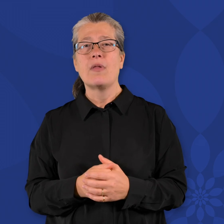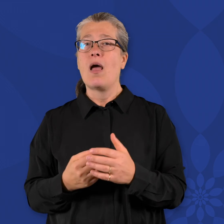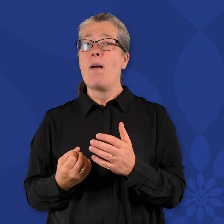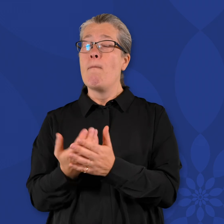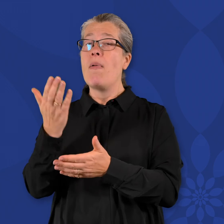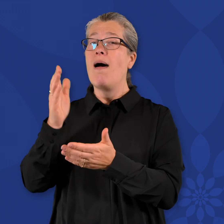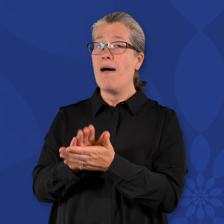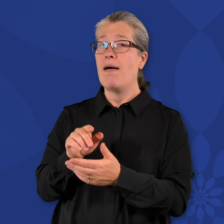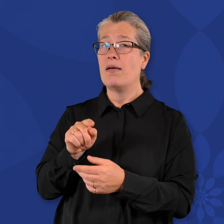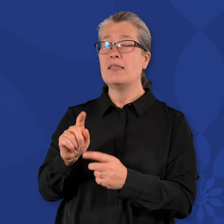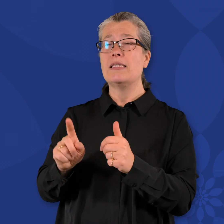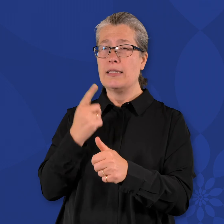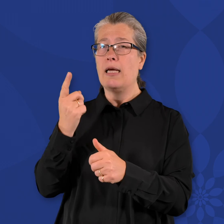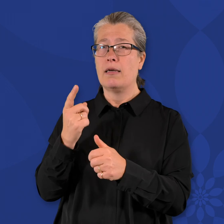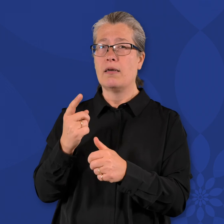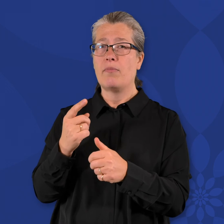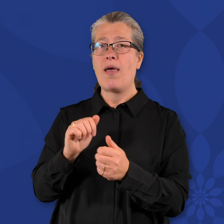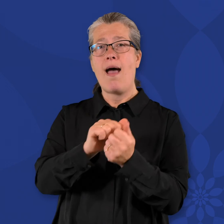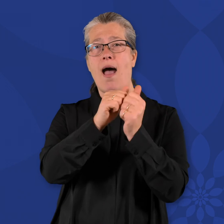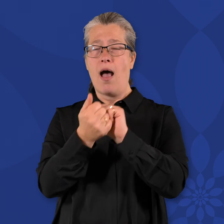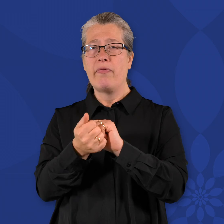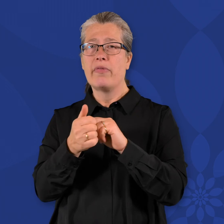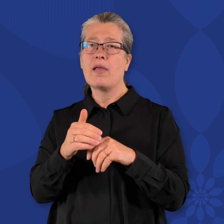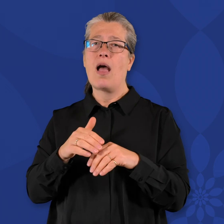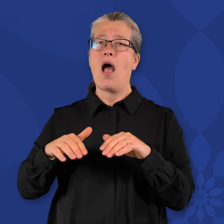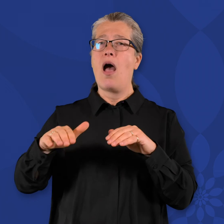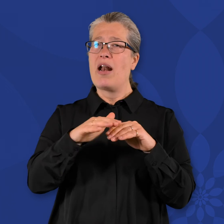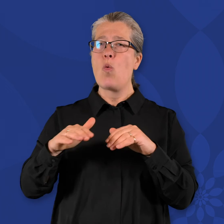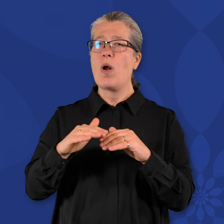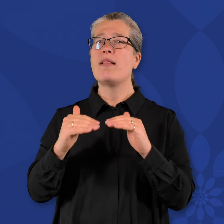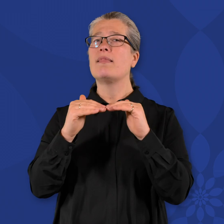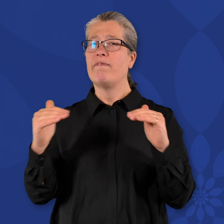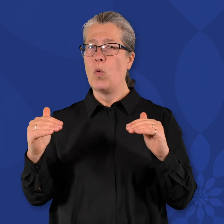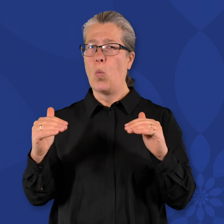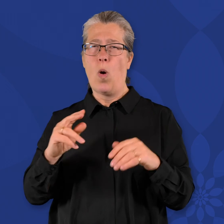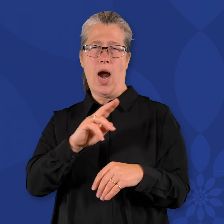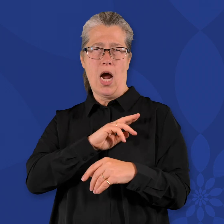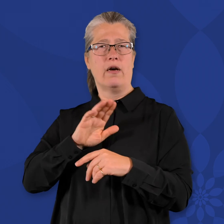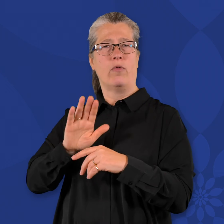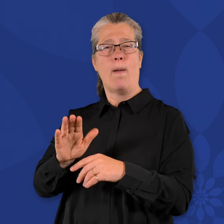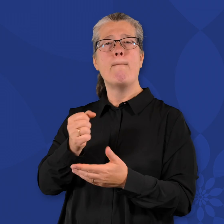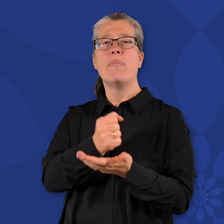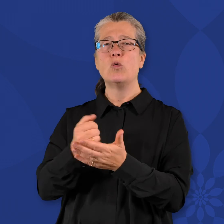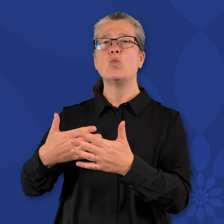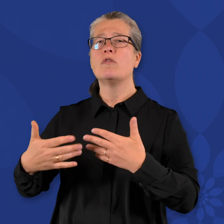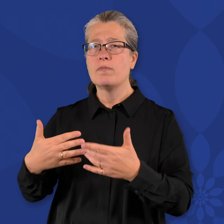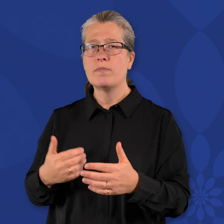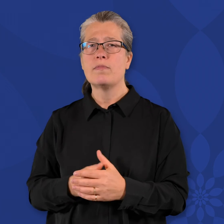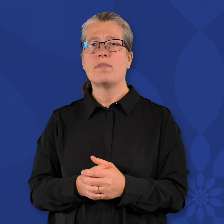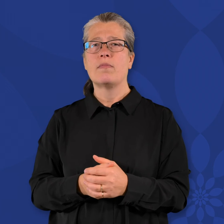Övergången till regionalt beslutsfattande inleds i maj.